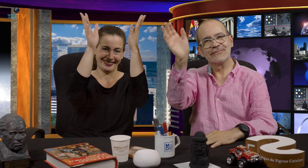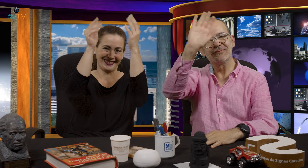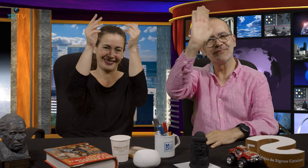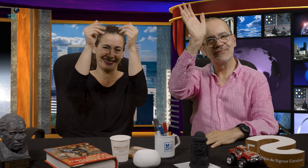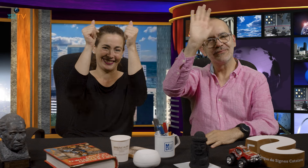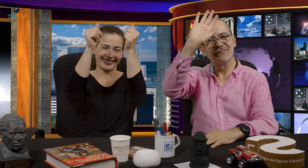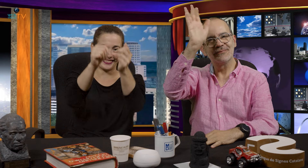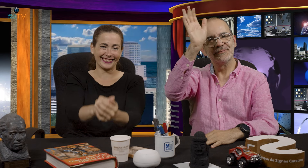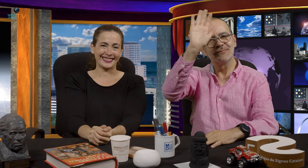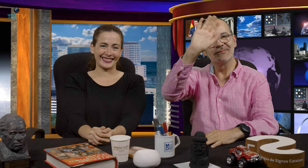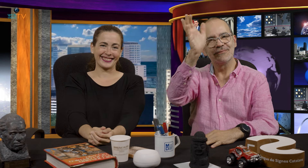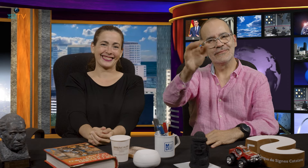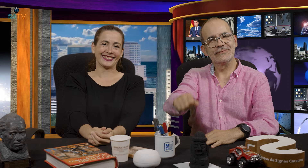Adiós